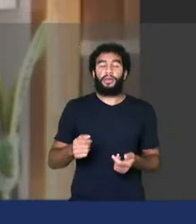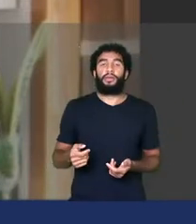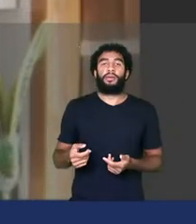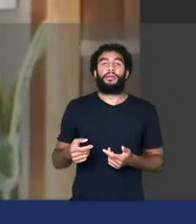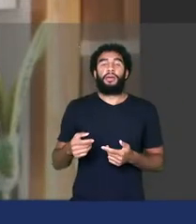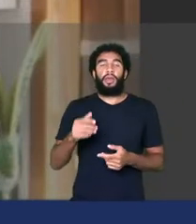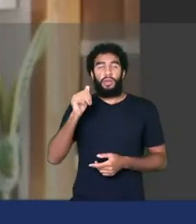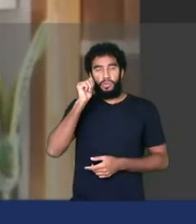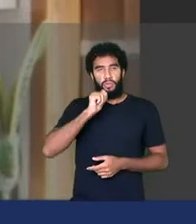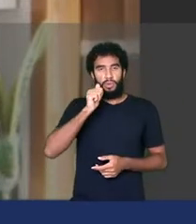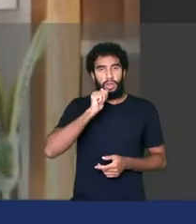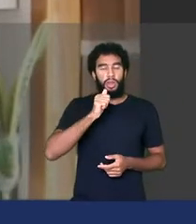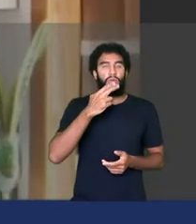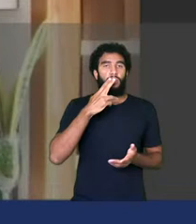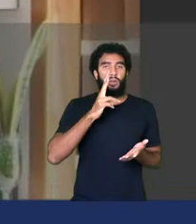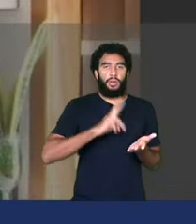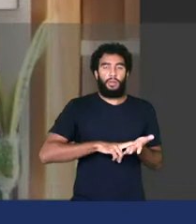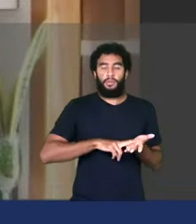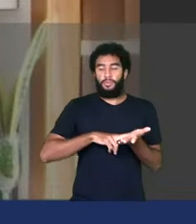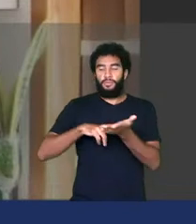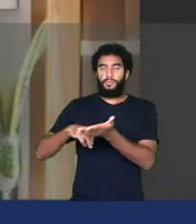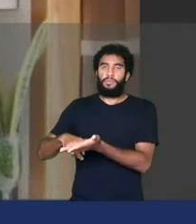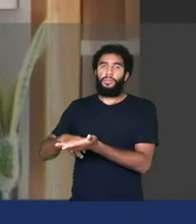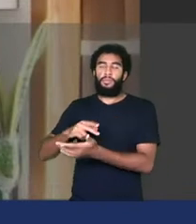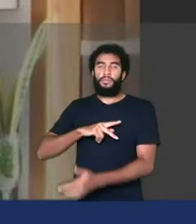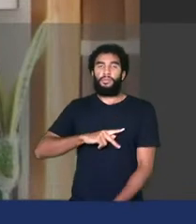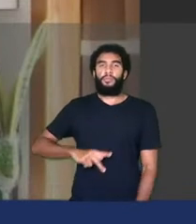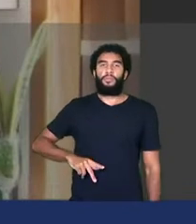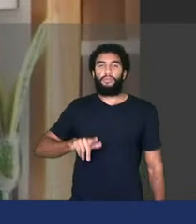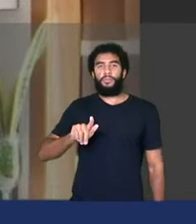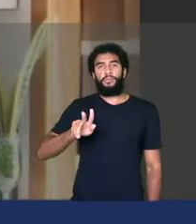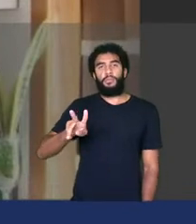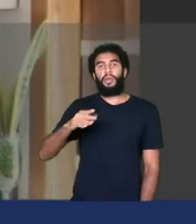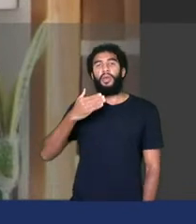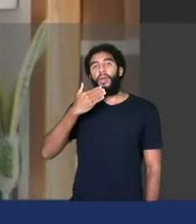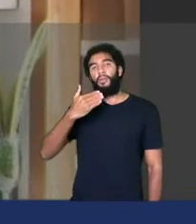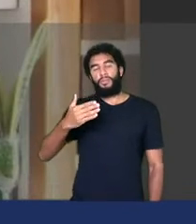AQUI DO ACRE TAMBÉM, EM 1973 AS MULHERES ESCREVERAM UMA CARTA AO PRESIDENTE GETÚLIO